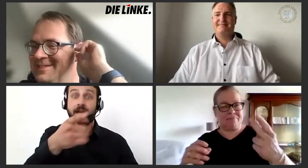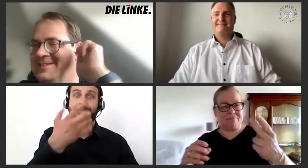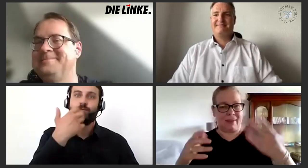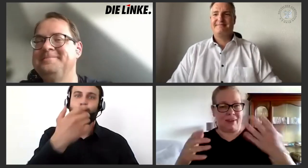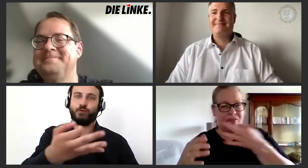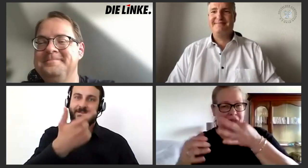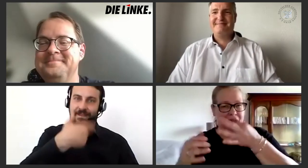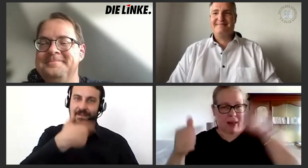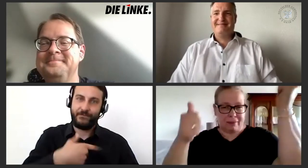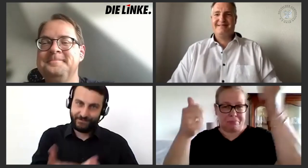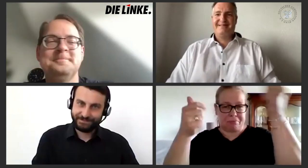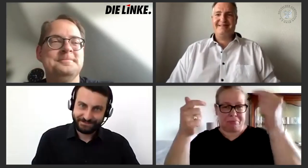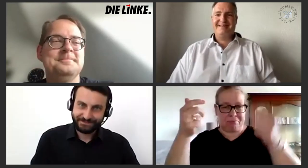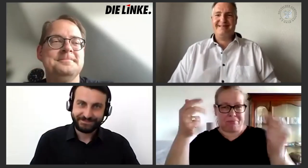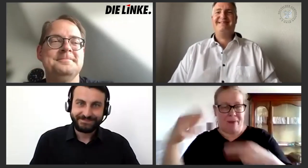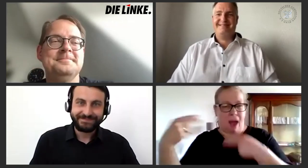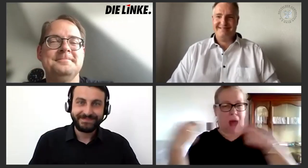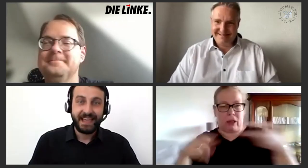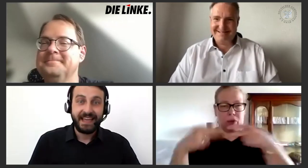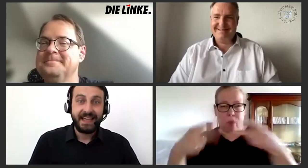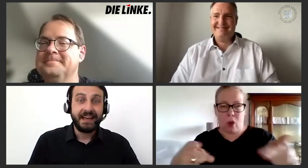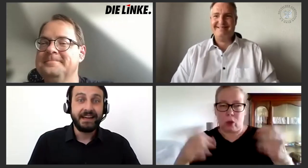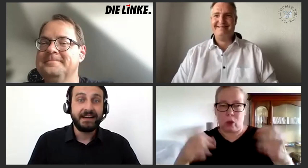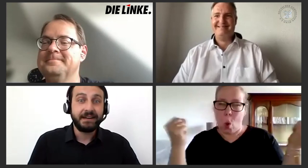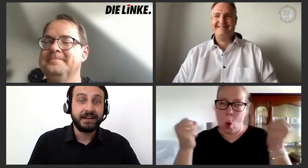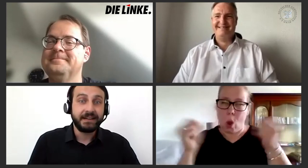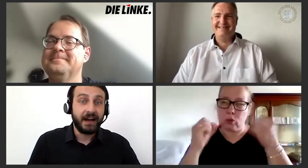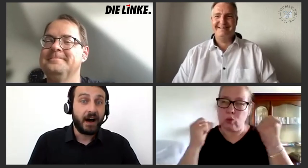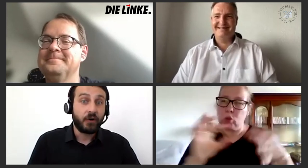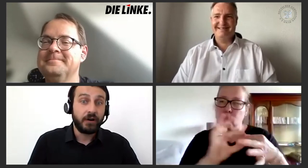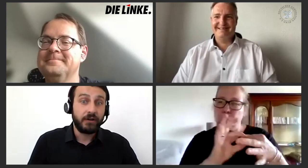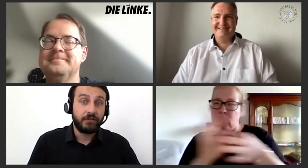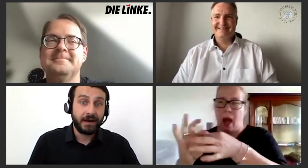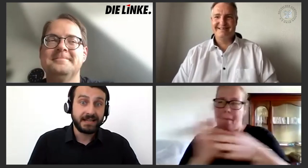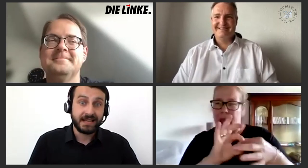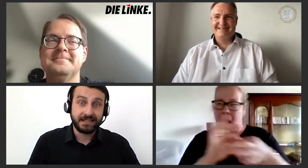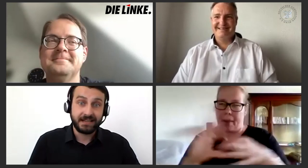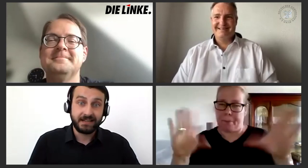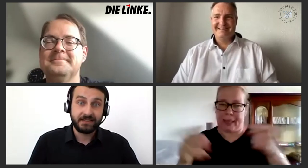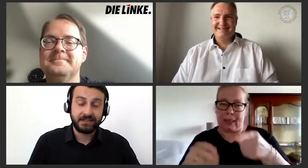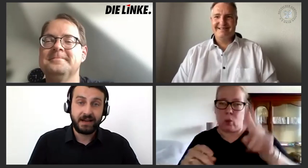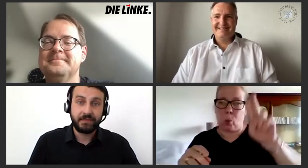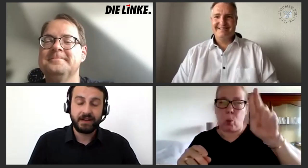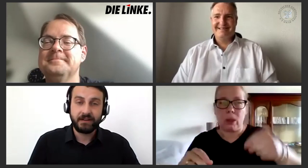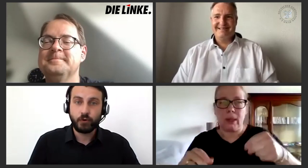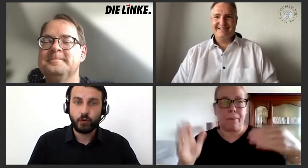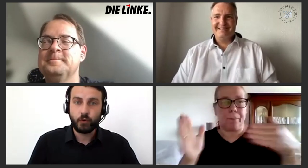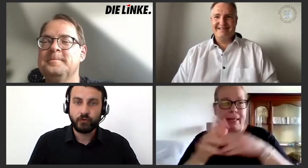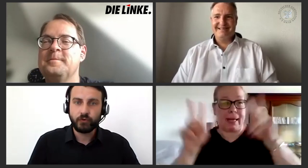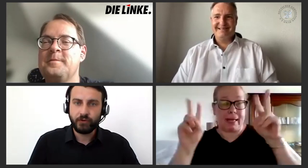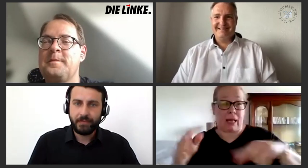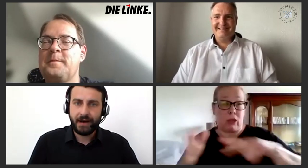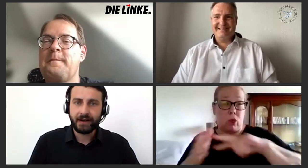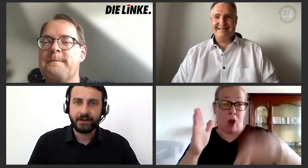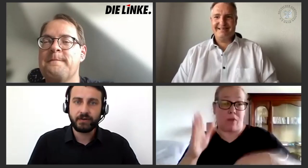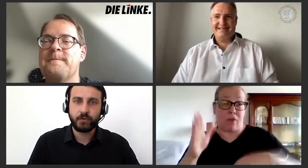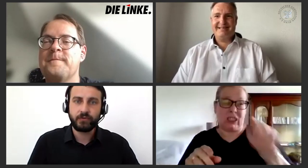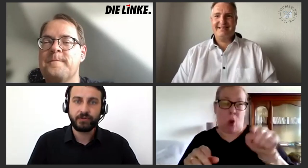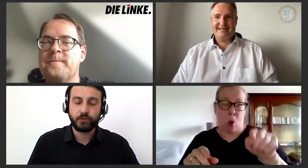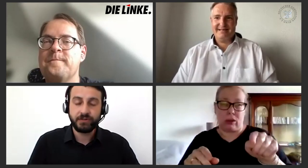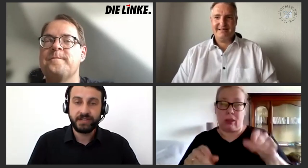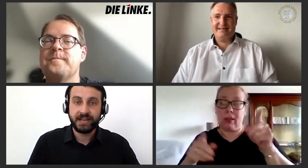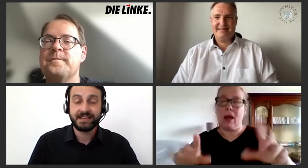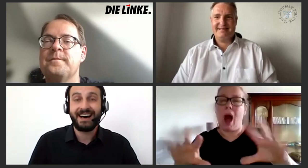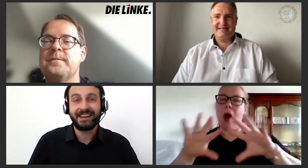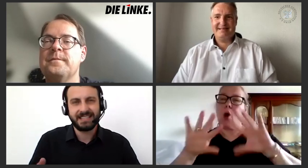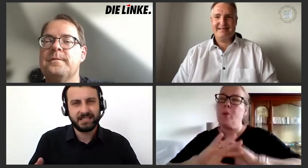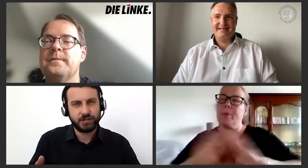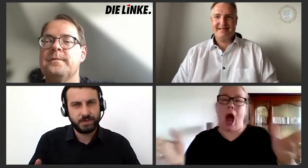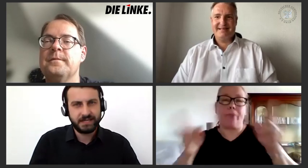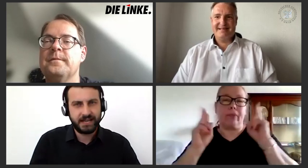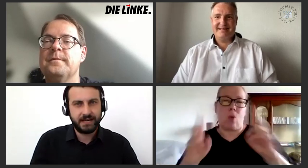Ja, auch von meiner Seite. Sie haben da einen großen Zusammenhang und großen Kontext,